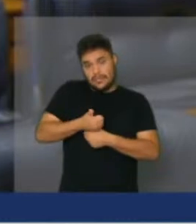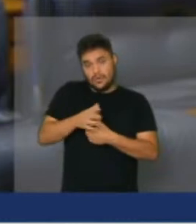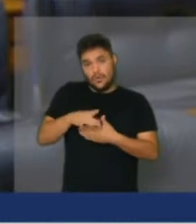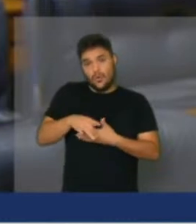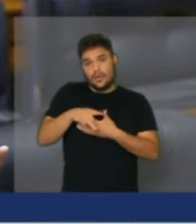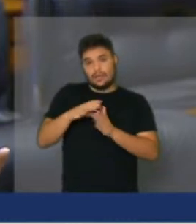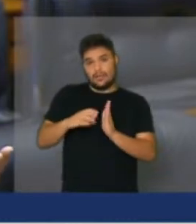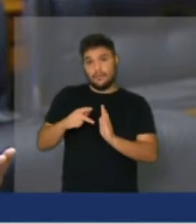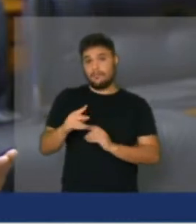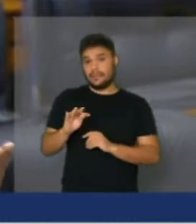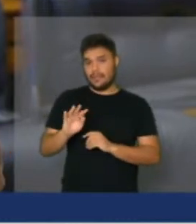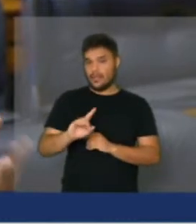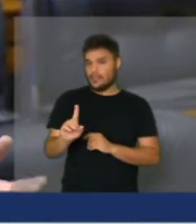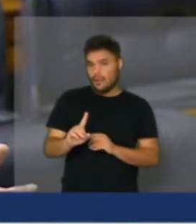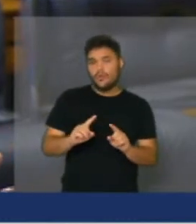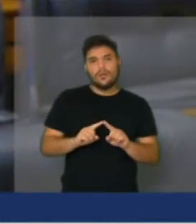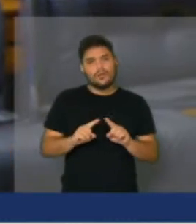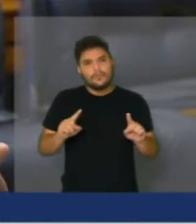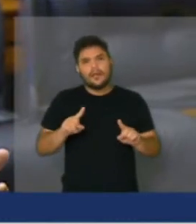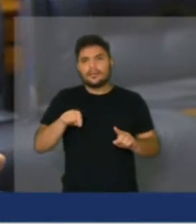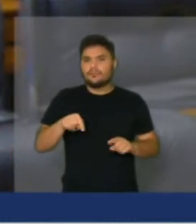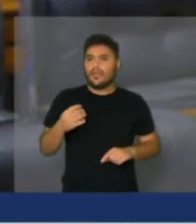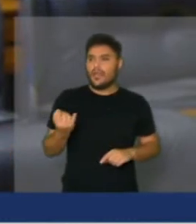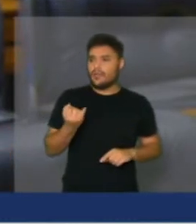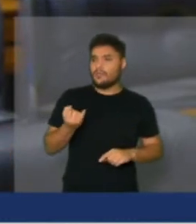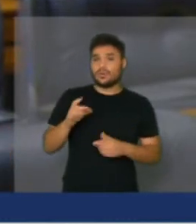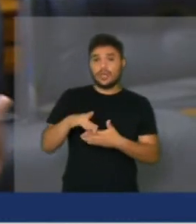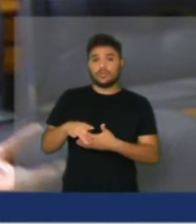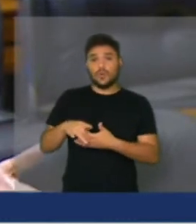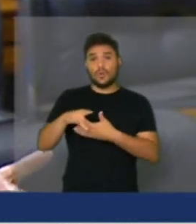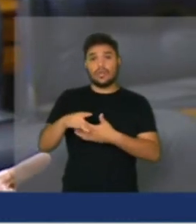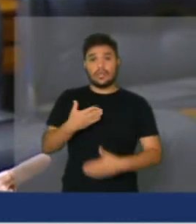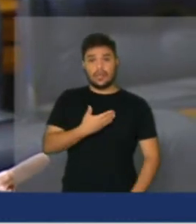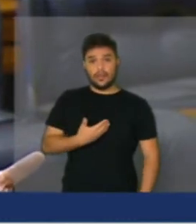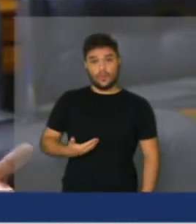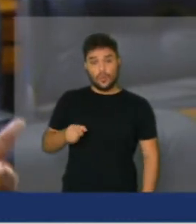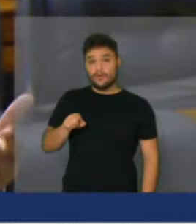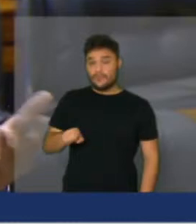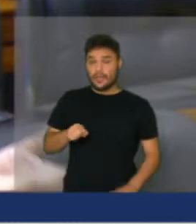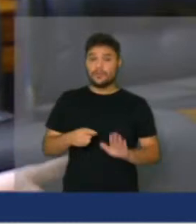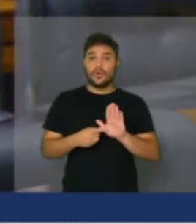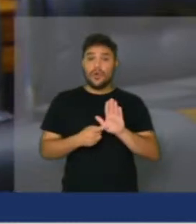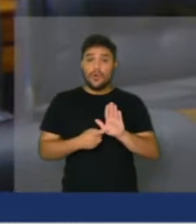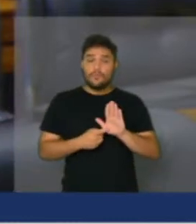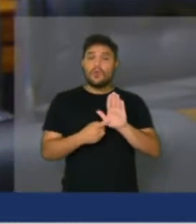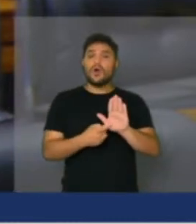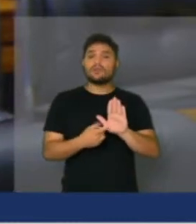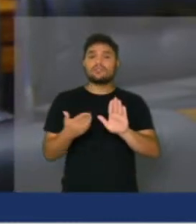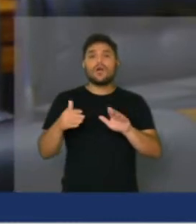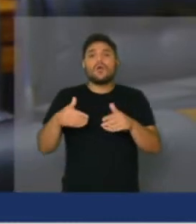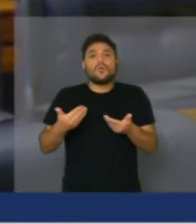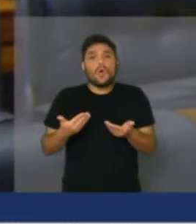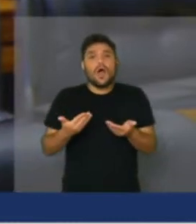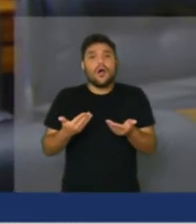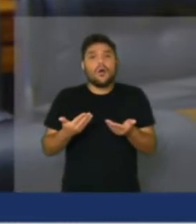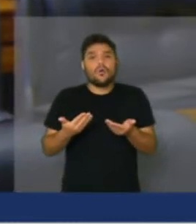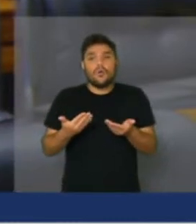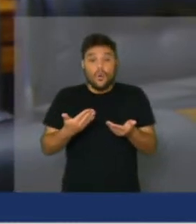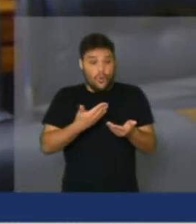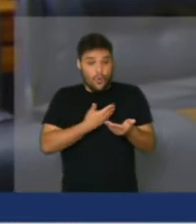IMPORTANTE QUE O LÍDER DE GOVERNO APRESENTASSE QUAIS COMPROMISSOS O GOVERNO ASSUME AQUI EM RELAÇÃO A PRESENÇA DO MINISTRO PARA QUE ELE